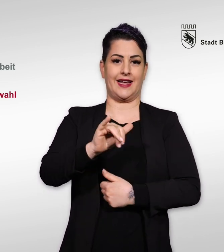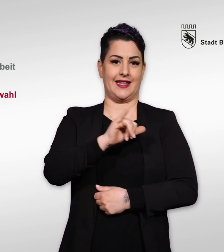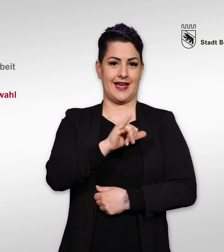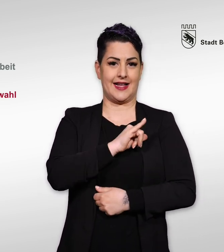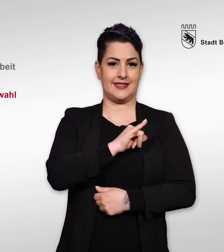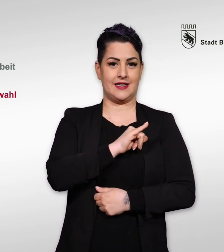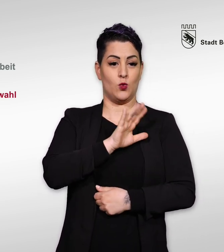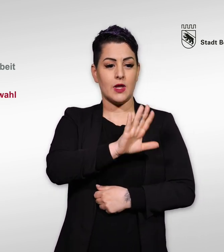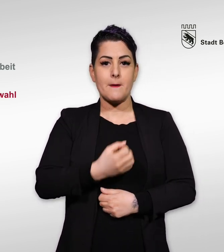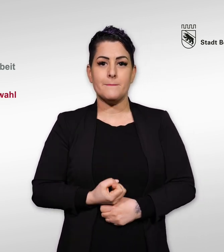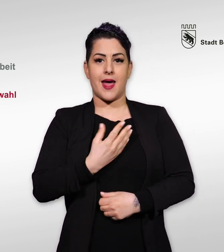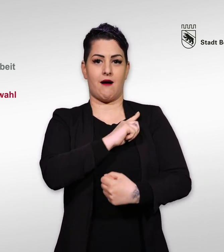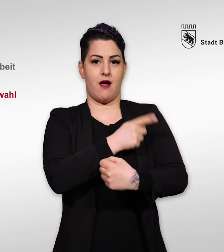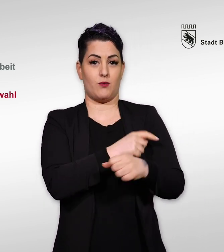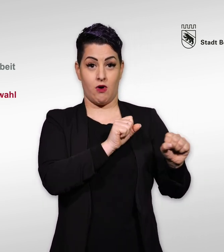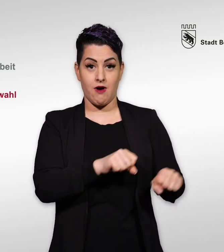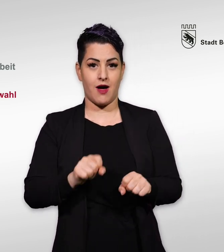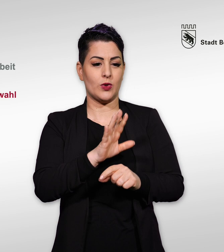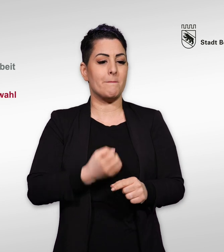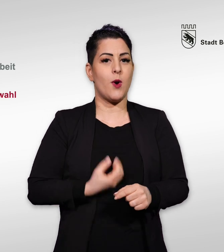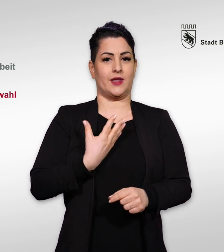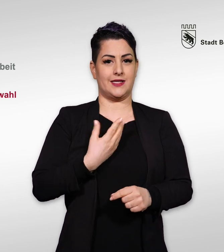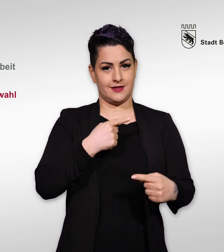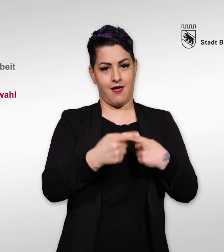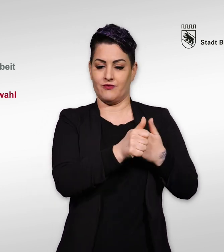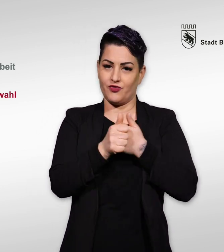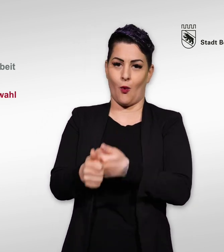auf ihre Interessen und Begabungen zu treffen